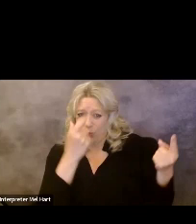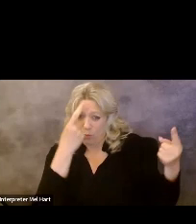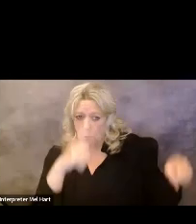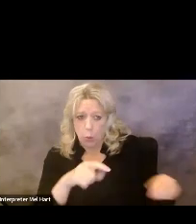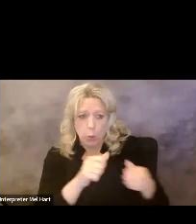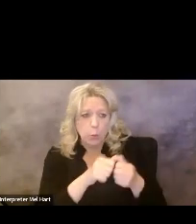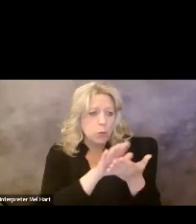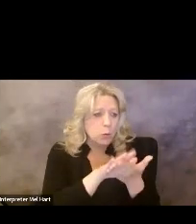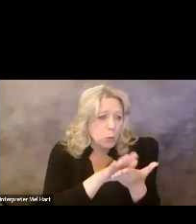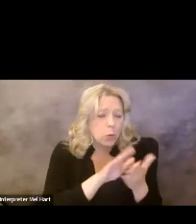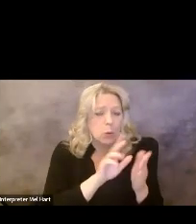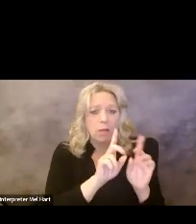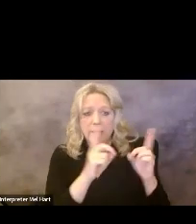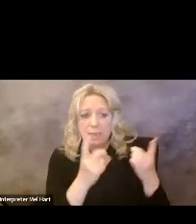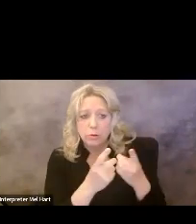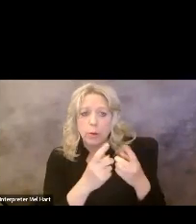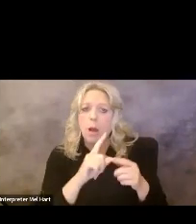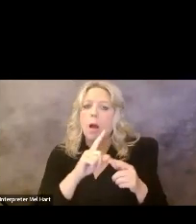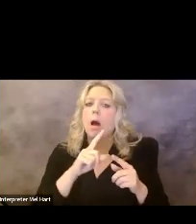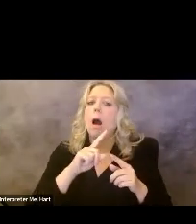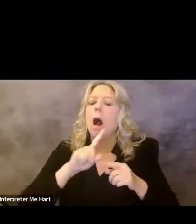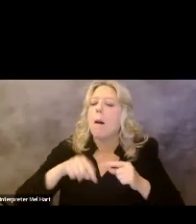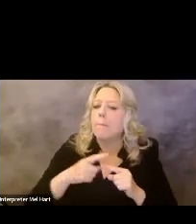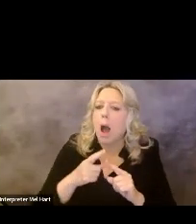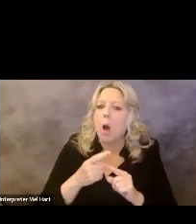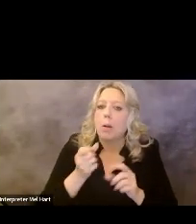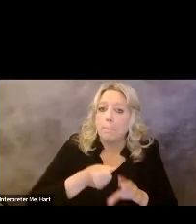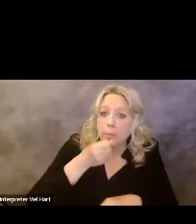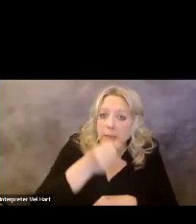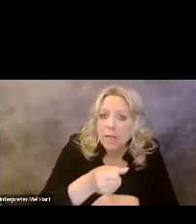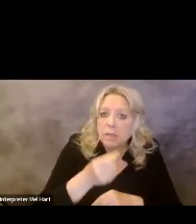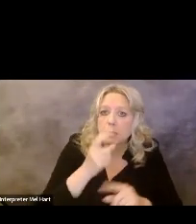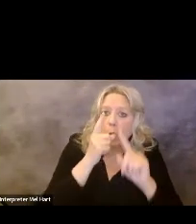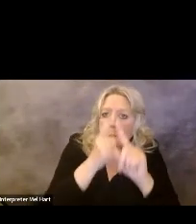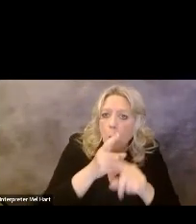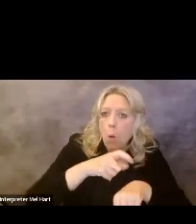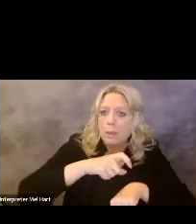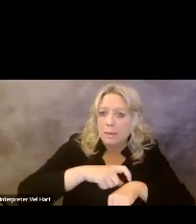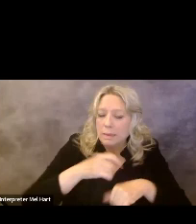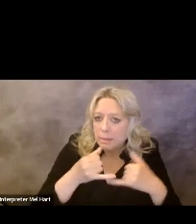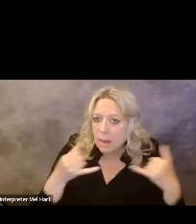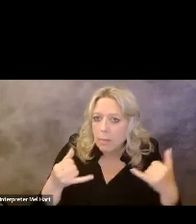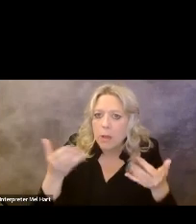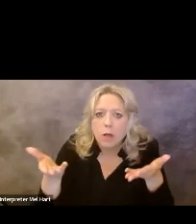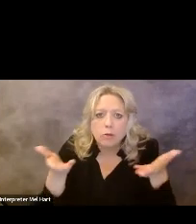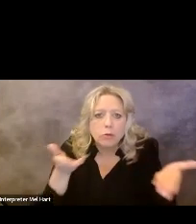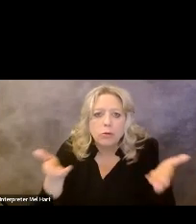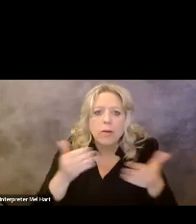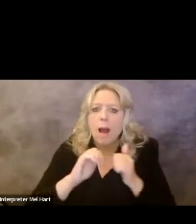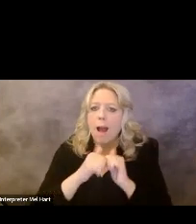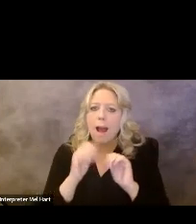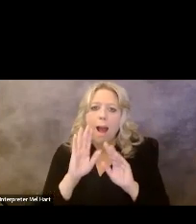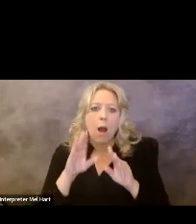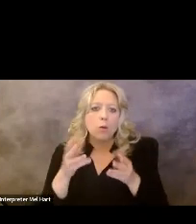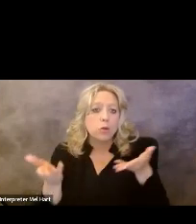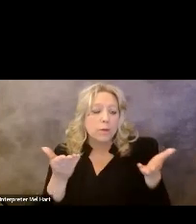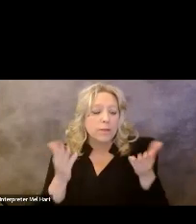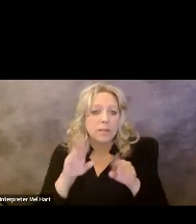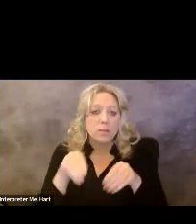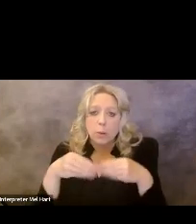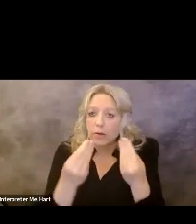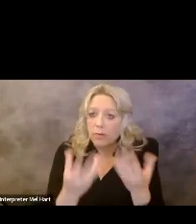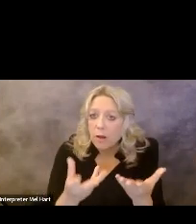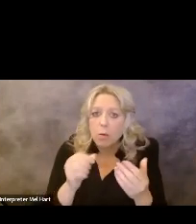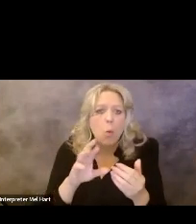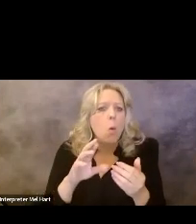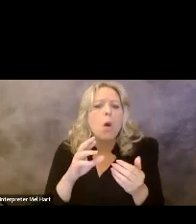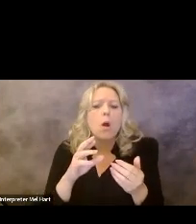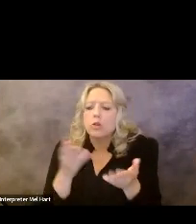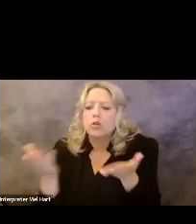los objetivos, los plazos, los servicios, cómo se brindan los servicios o los servicios que no se brindan. Entonces, algunas